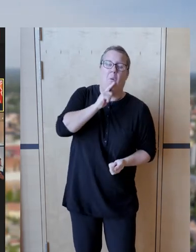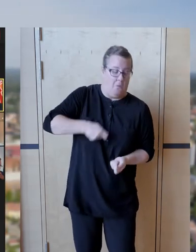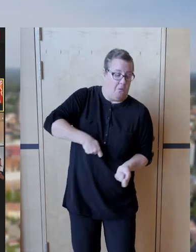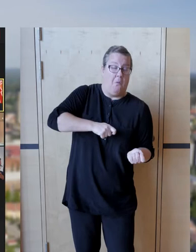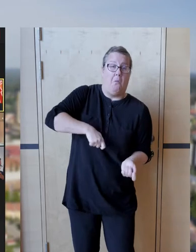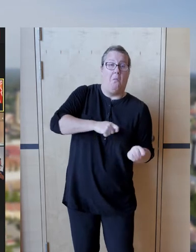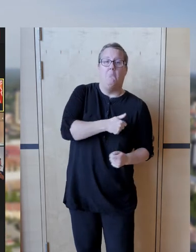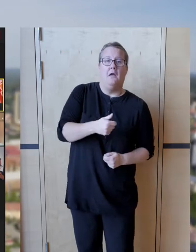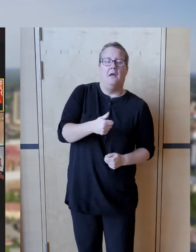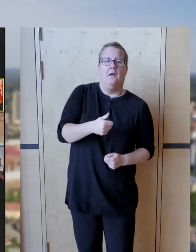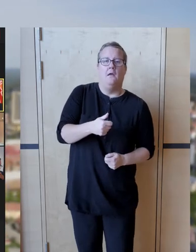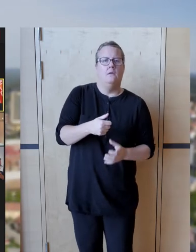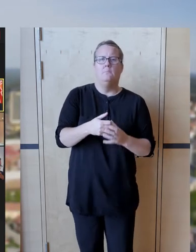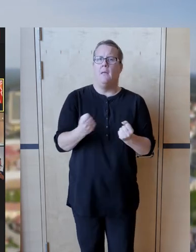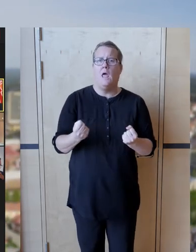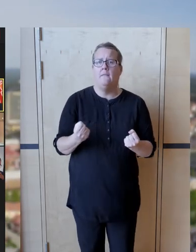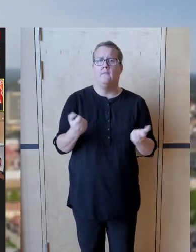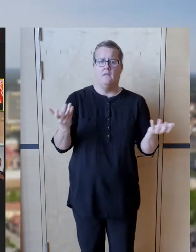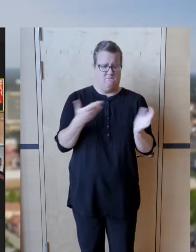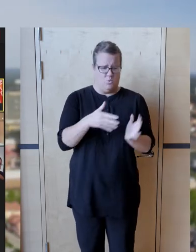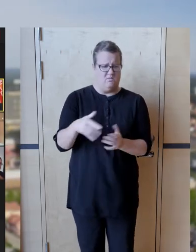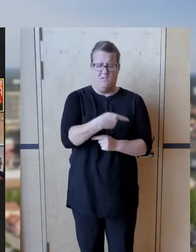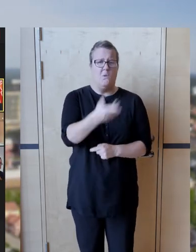Har ju inte budgeterat för att driftsätta en hare